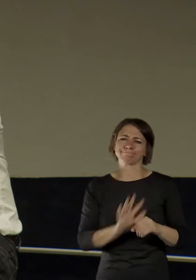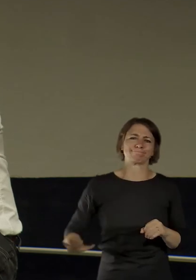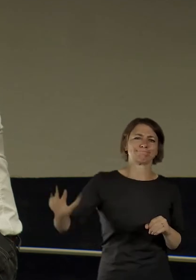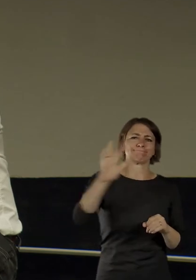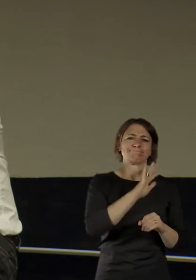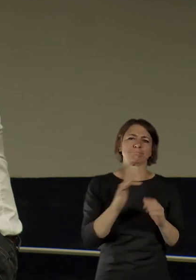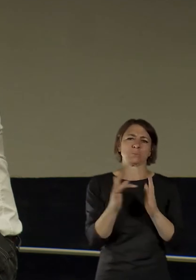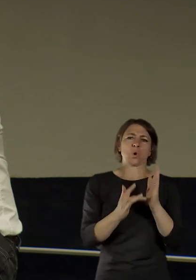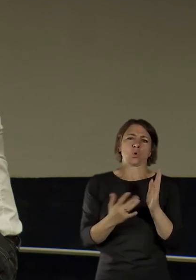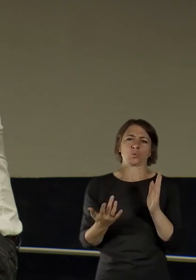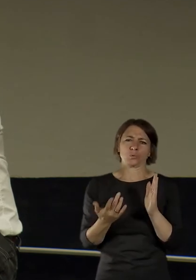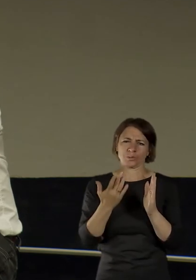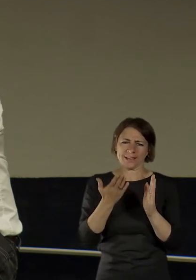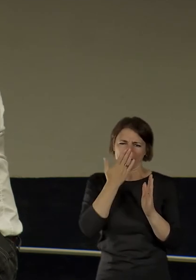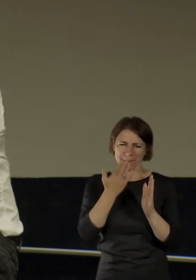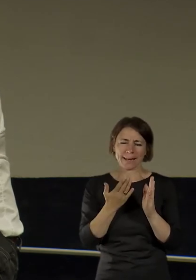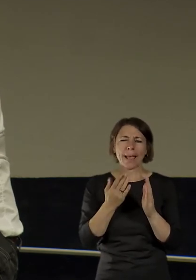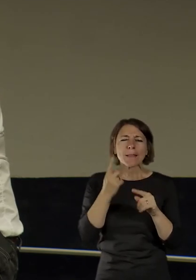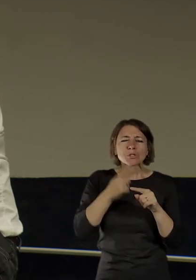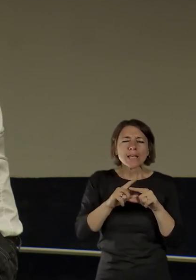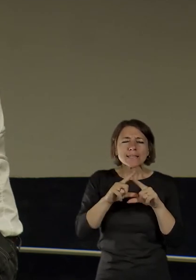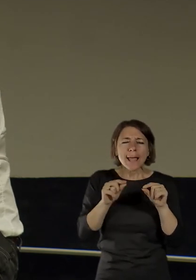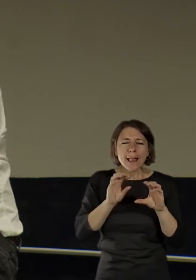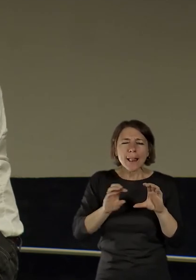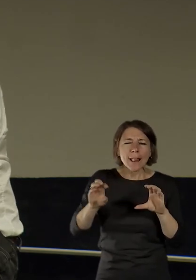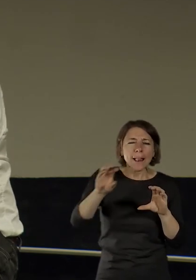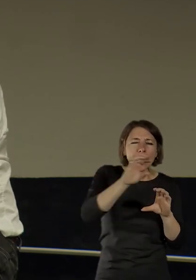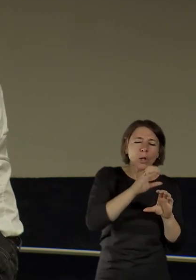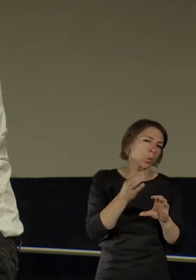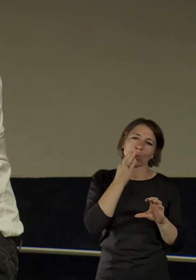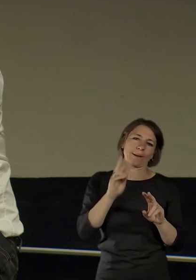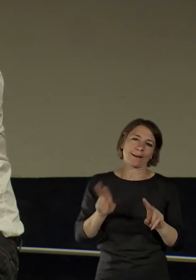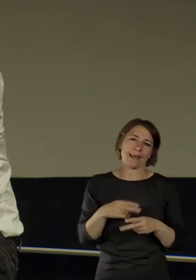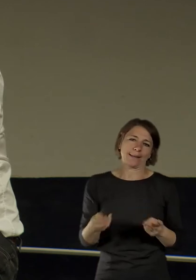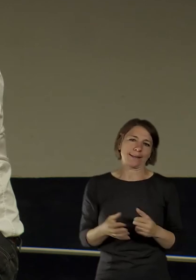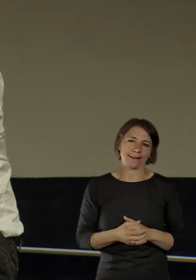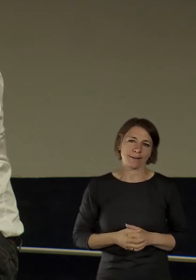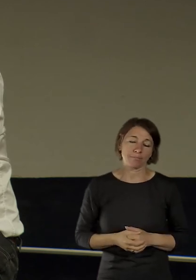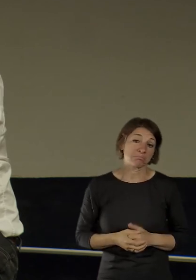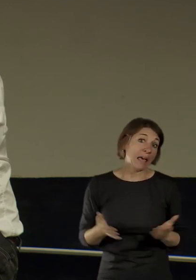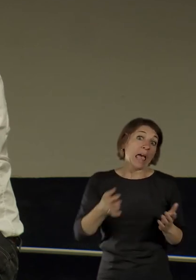A ten koeficient říká, že když to uděláš na menší zastavěné ploše, tak to zkrátka můžeš mít vyšší.